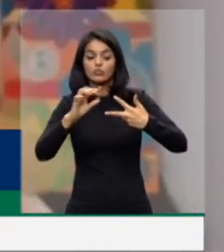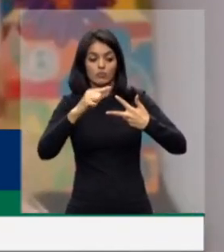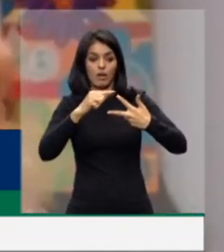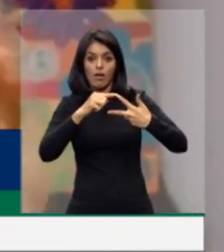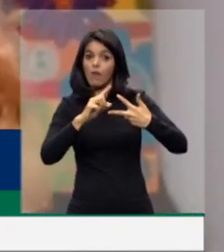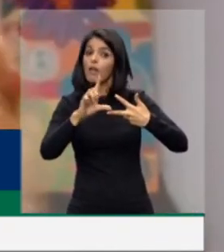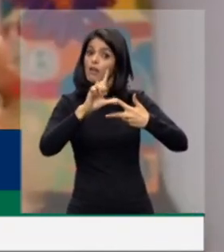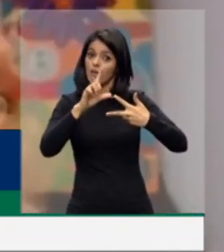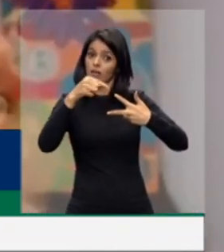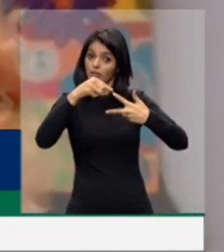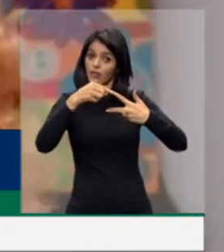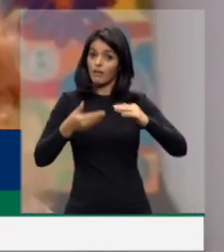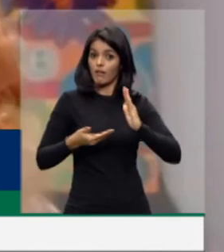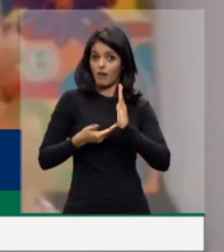CONGRESSO É O PODER MAIS DEMOCRÁTICO DO PAÍS, ESSE